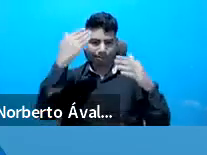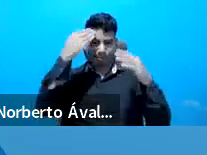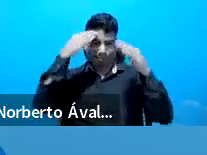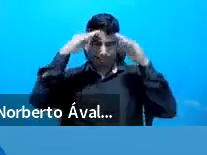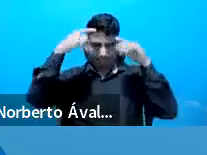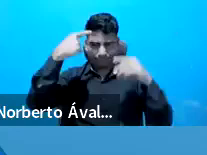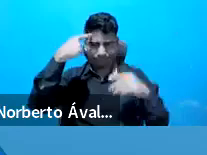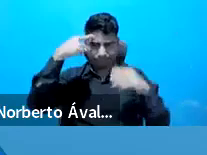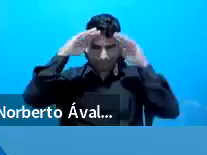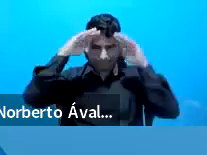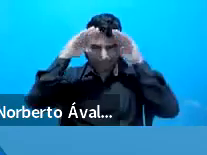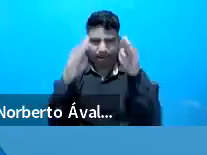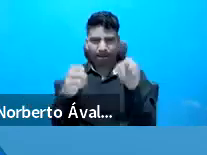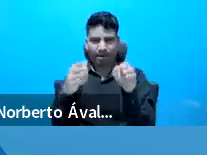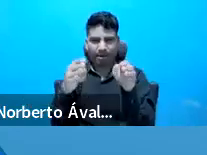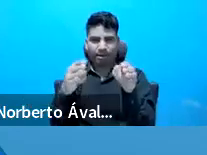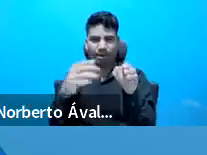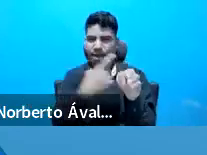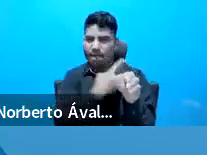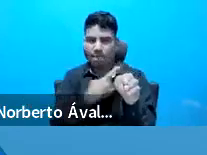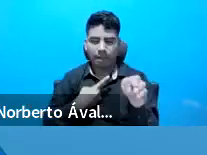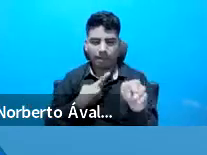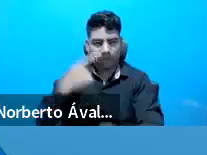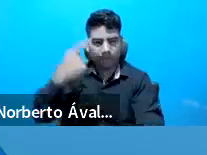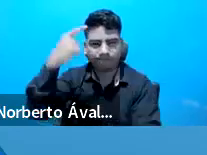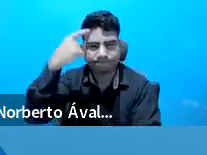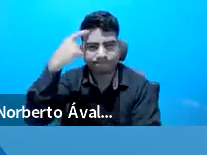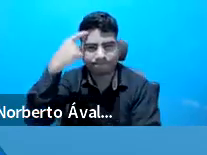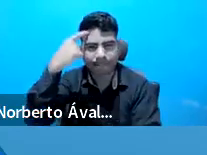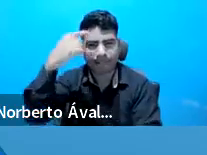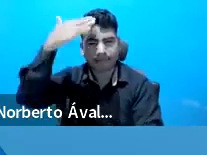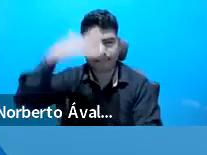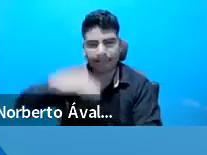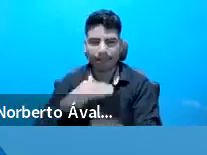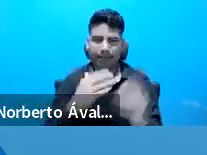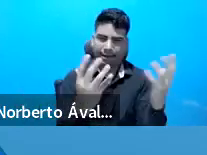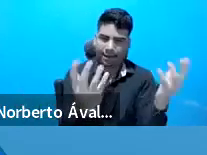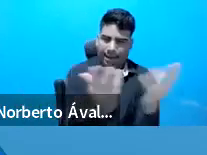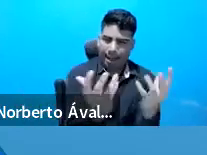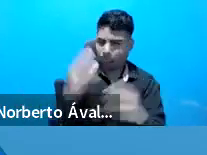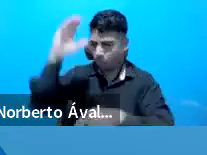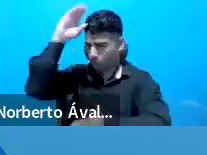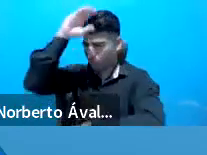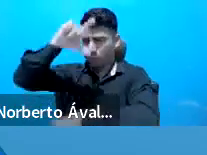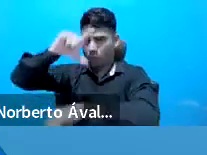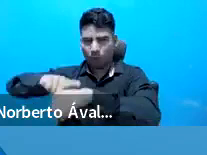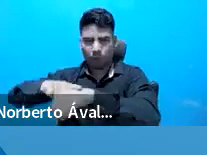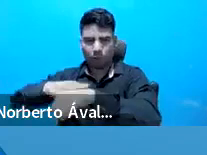es es ver justo a la es ver justo a la mente es ver justo a la mente. Vamos a juntar todo esto. o esto, ver la mente, o esto, ver la mente, ver la